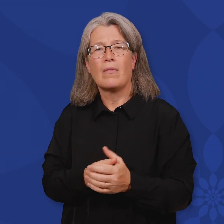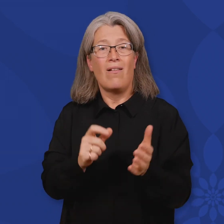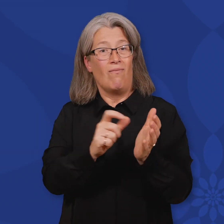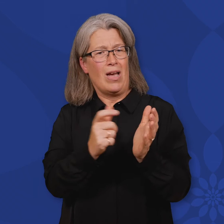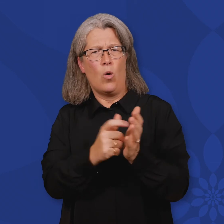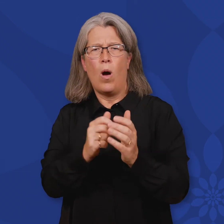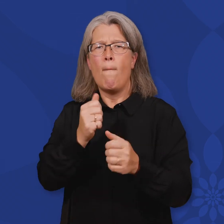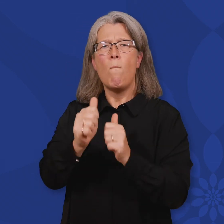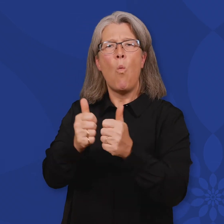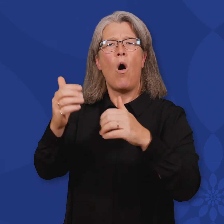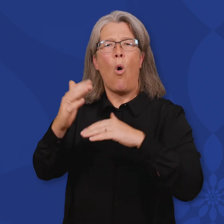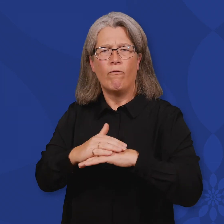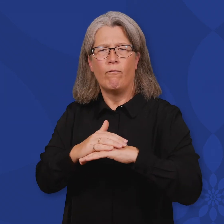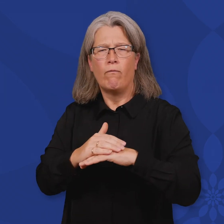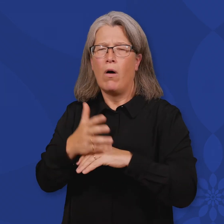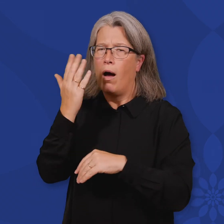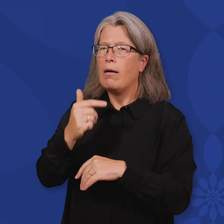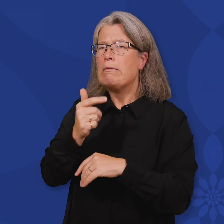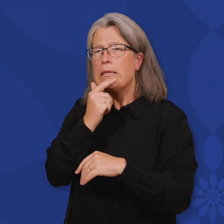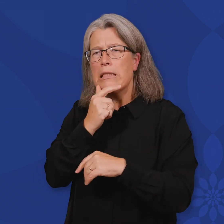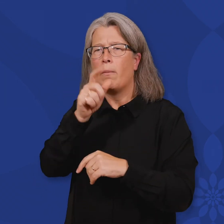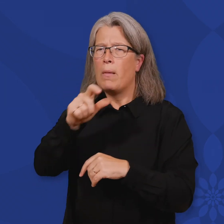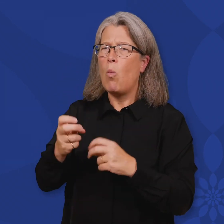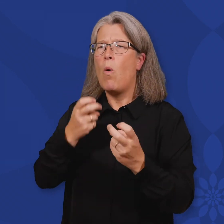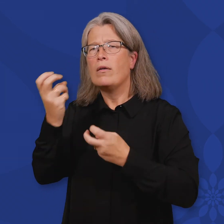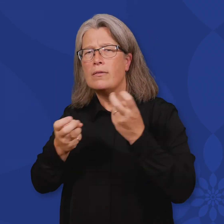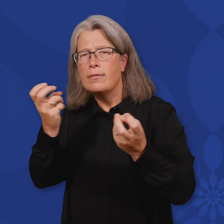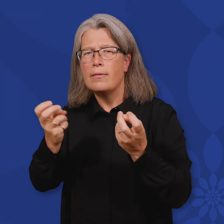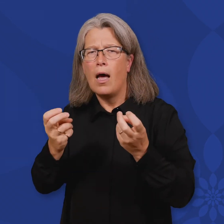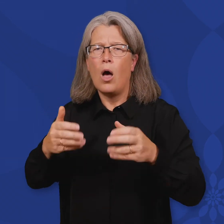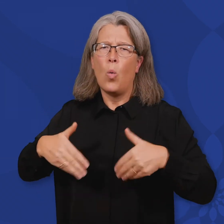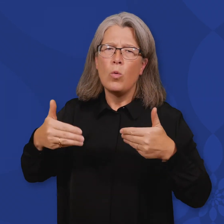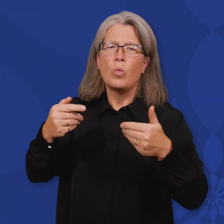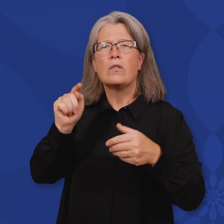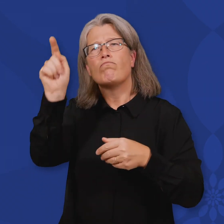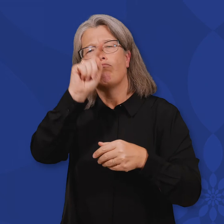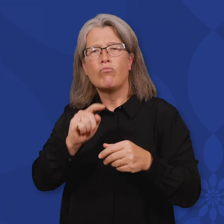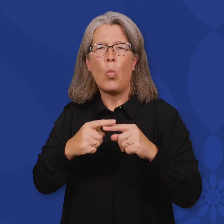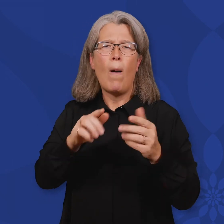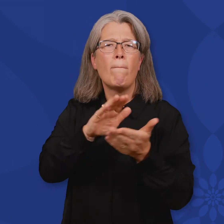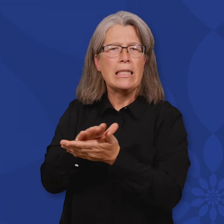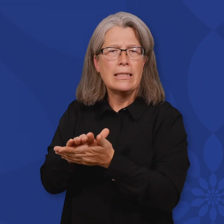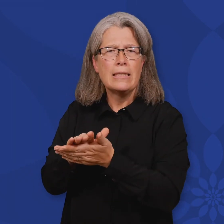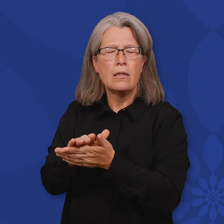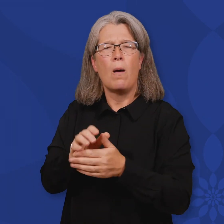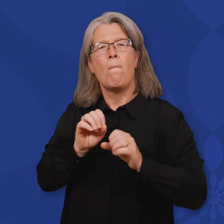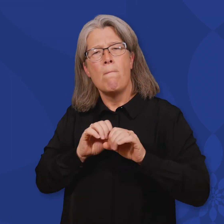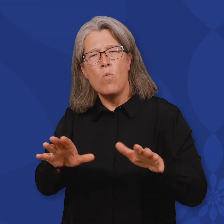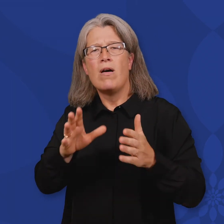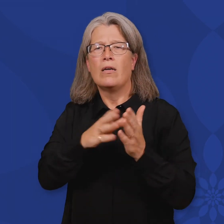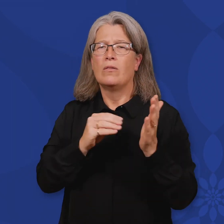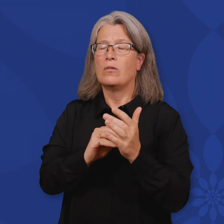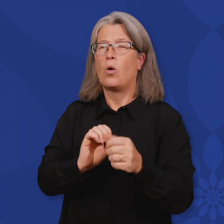Under sportlovsveckorna kan turismen öka sannolikheten för att sjukdomen sprids -